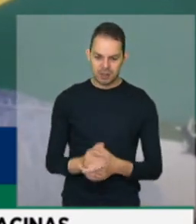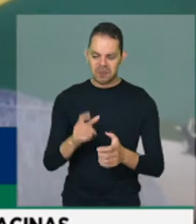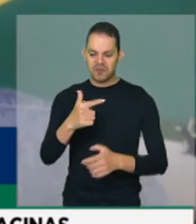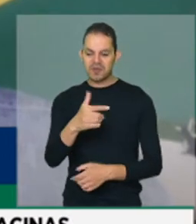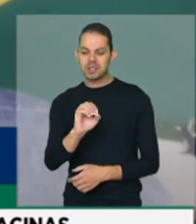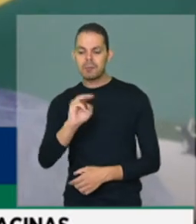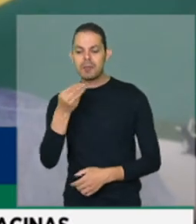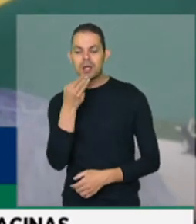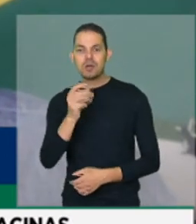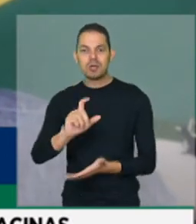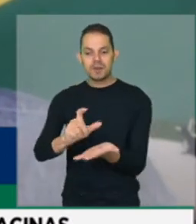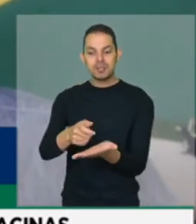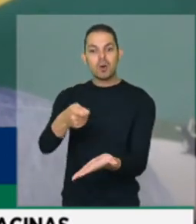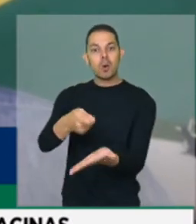VACINADAS. OEPD É QUE ESTÃO 20 MILHÕES DE DOSES DE